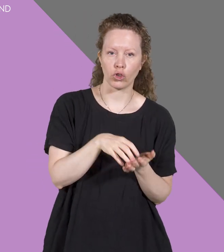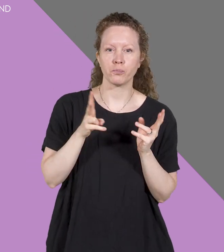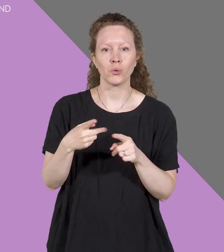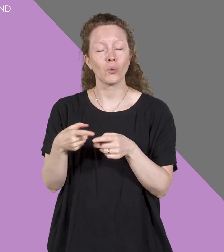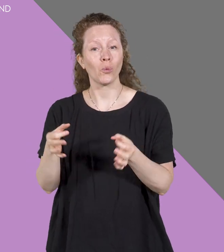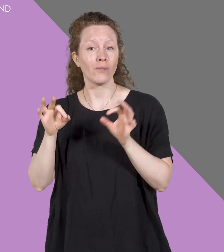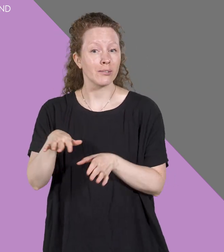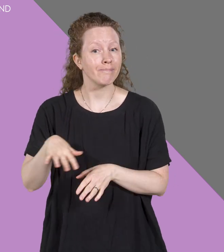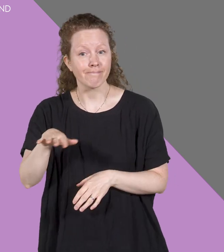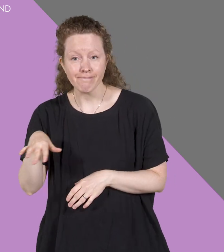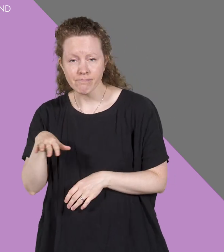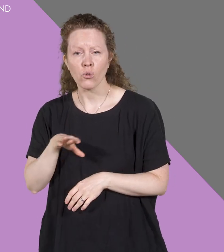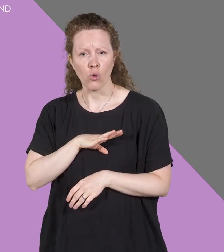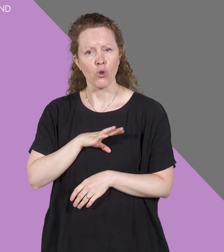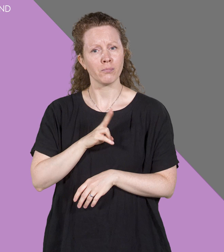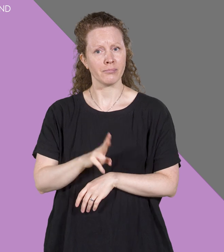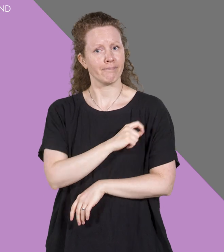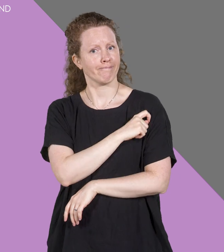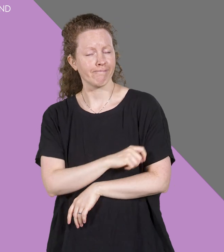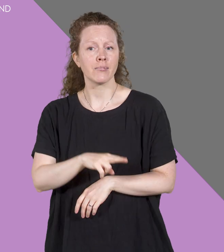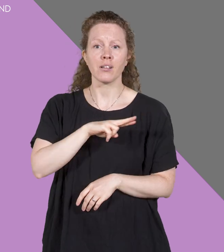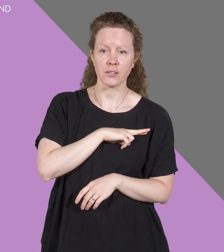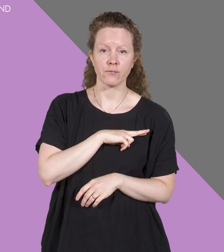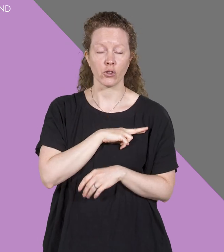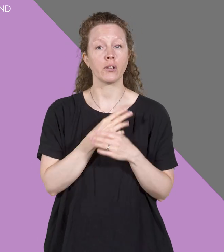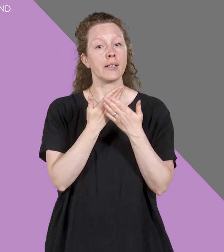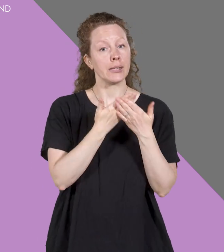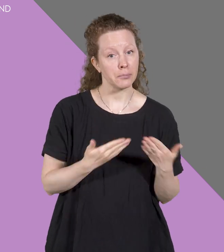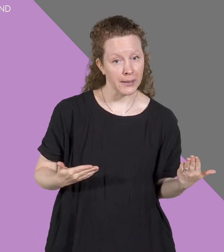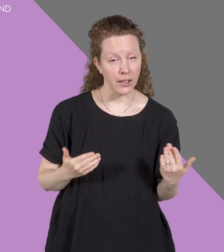om att staten och andra offentliga aktörer är skyldiga att respektera, -